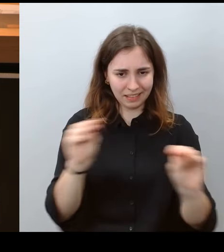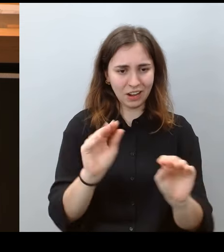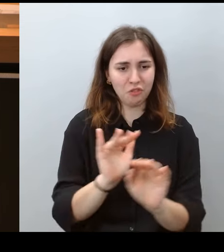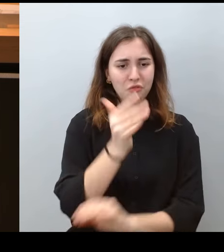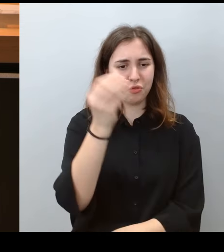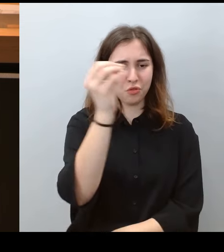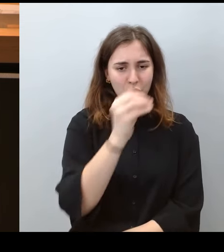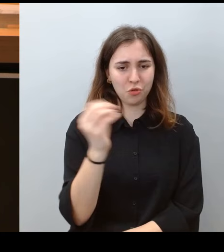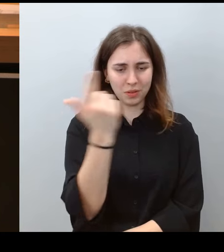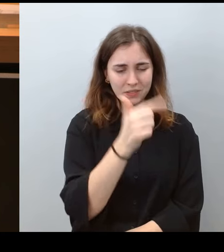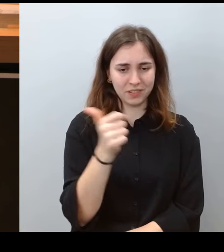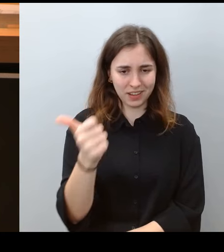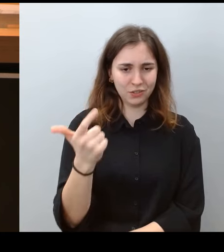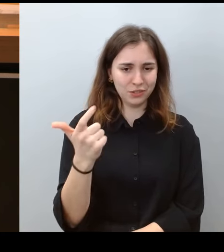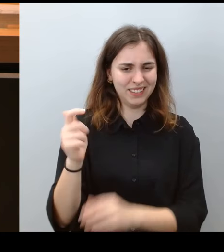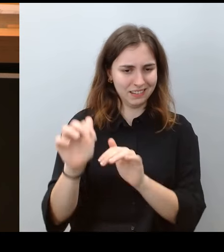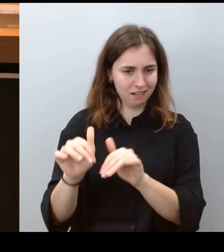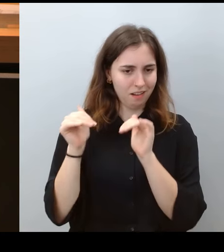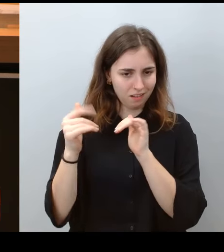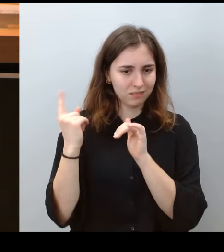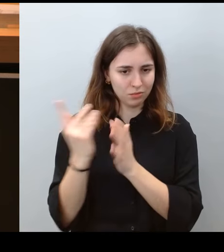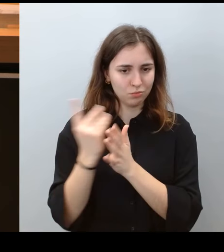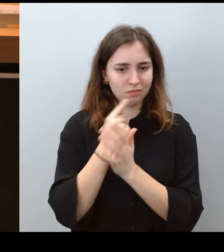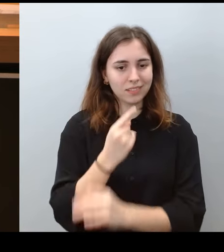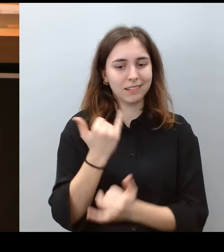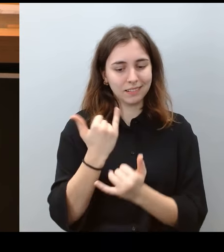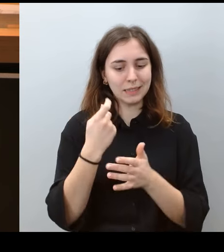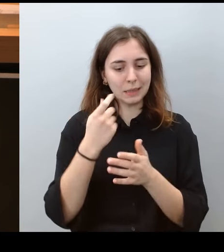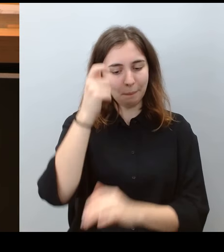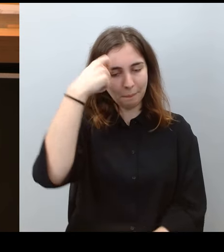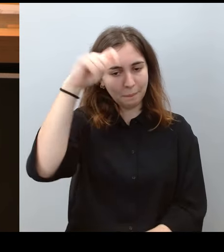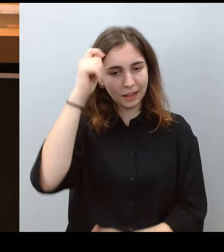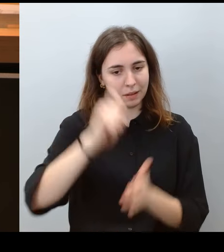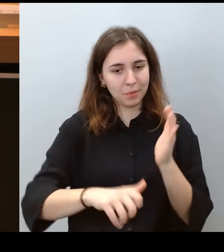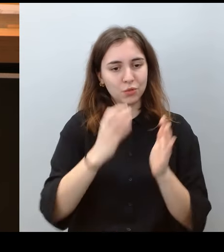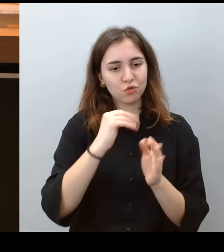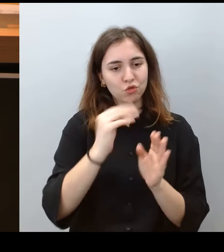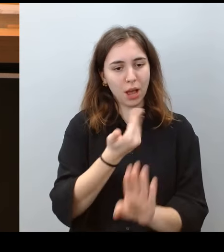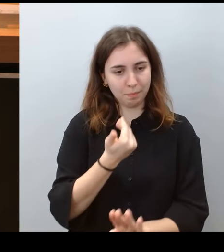um die Abschaffung des Berlinpasses Ab 1. Juli 22 wird es den Berlinpass in der aktuellen